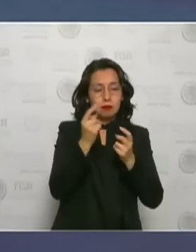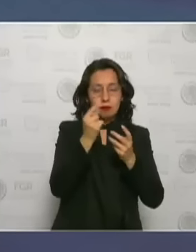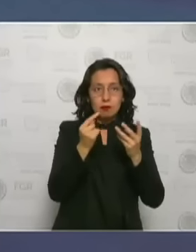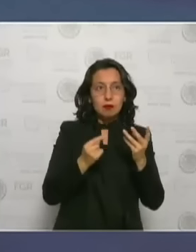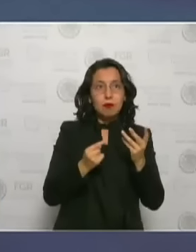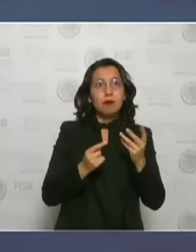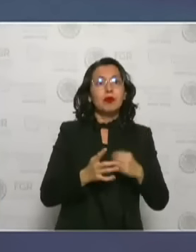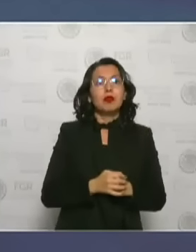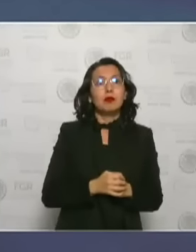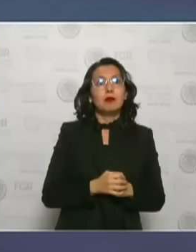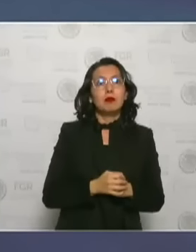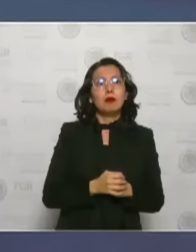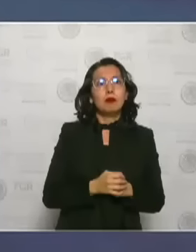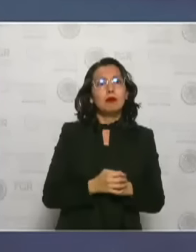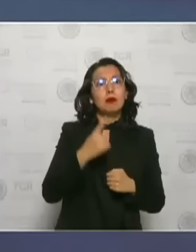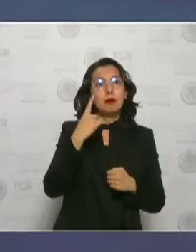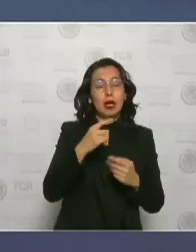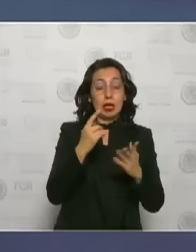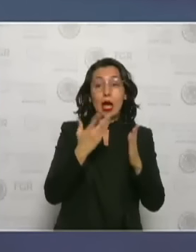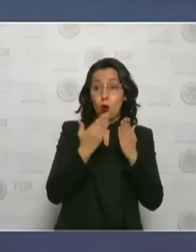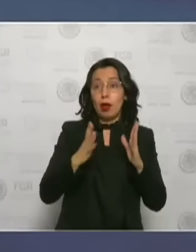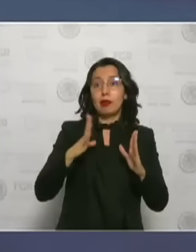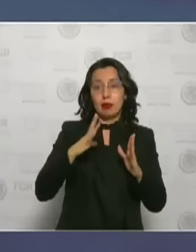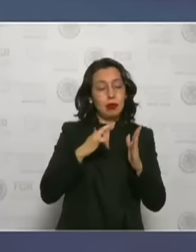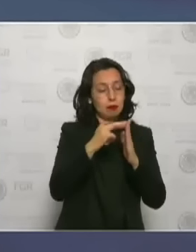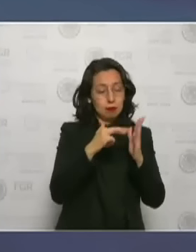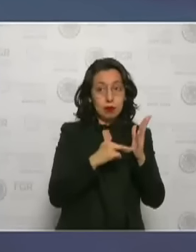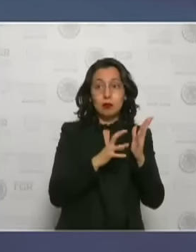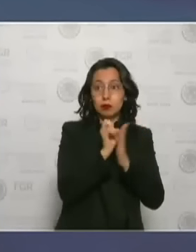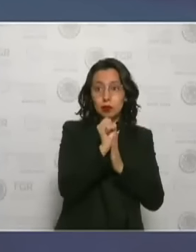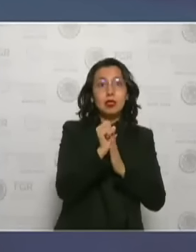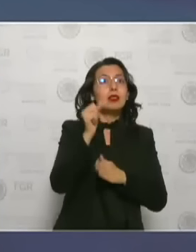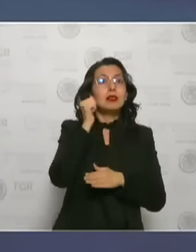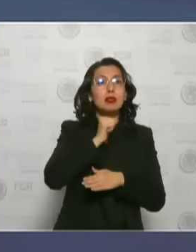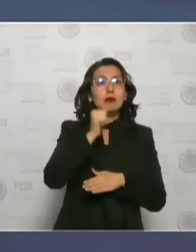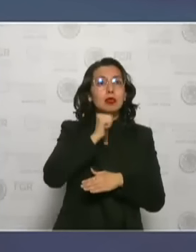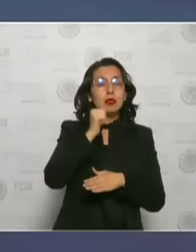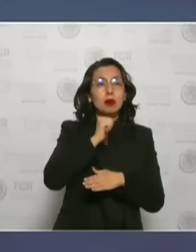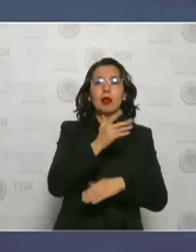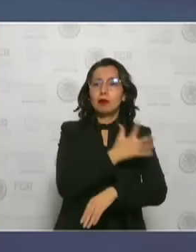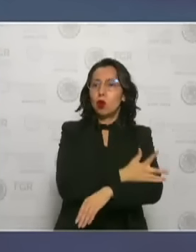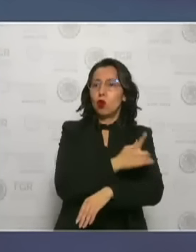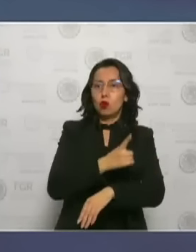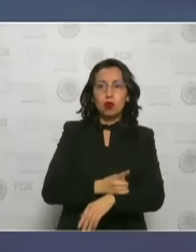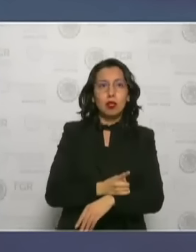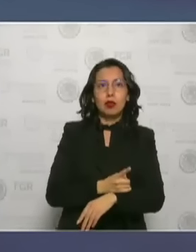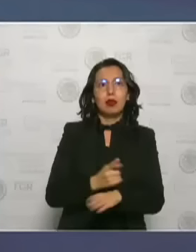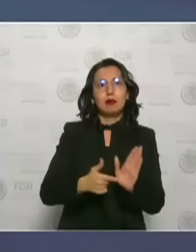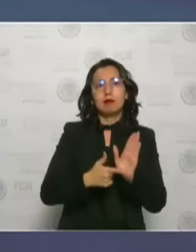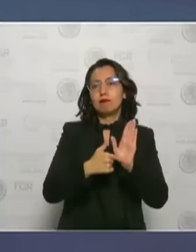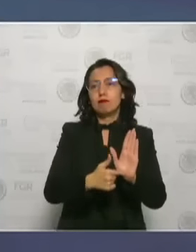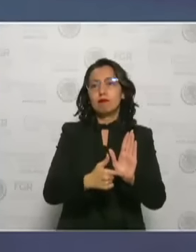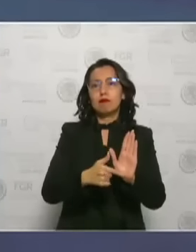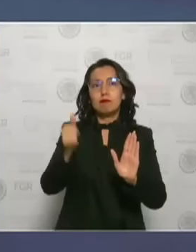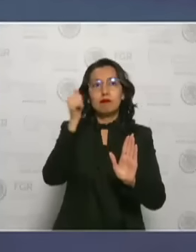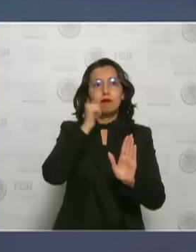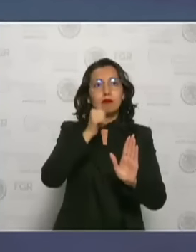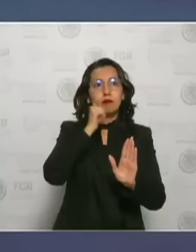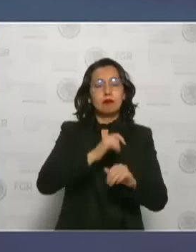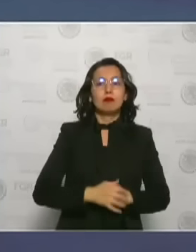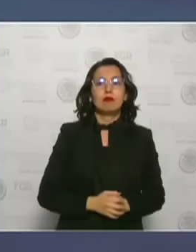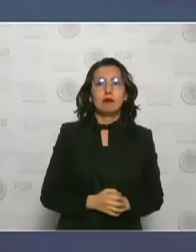operando bajo los principios constitucionales de honradez, transparencia y rendición de cuentas.